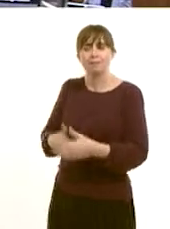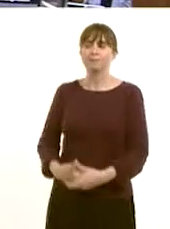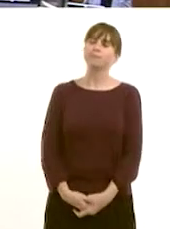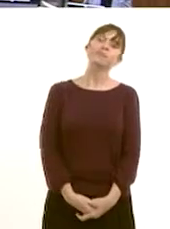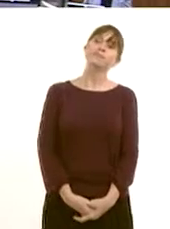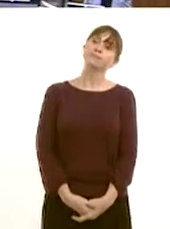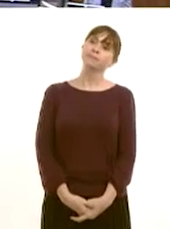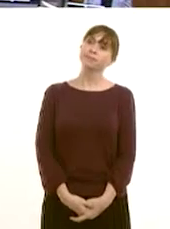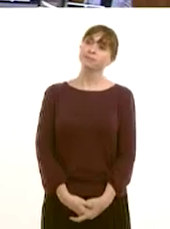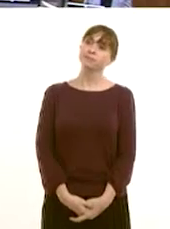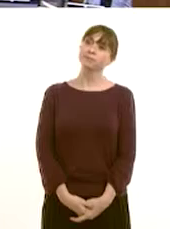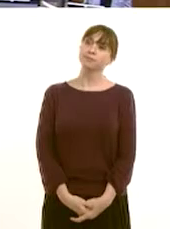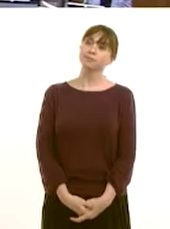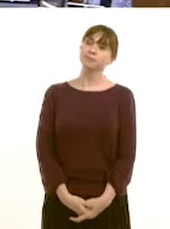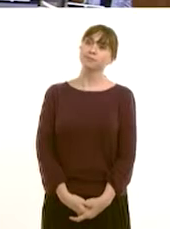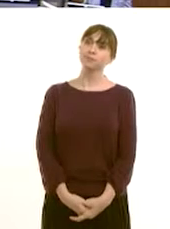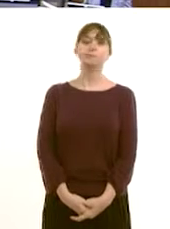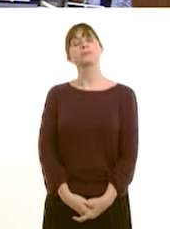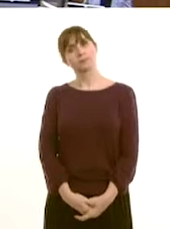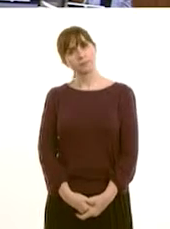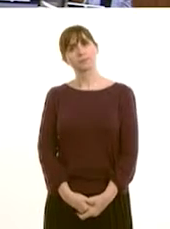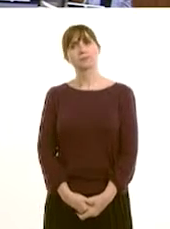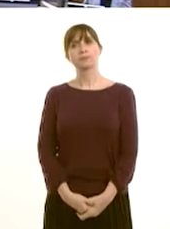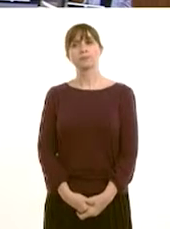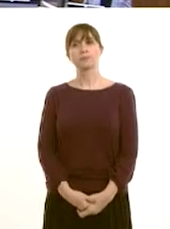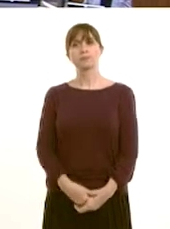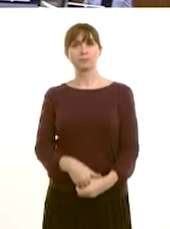Aled Roberts: Brif Weinidog, rydych wedi cyfeirio at ymyrraeth gynnar.